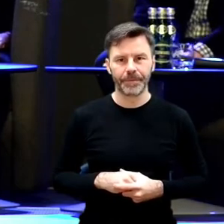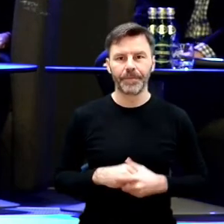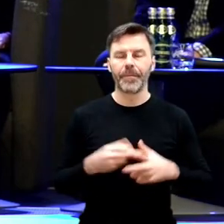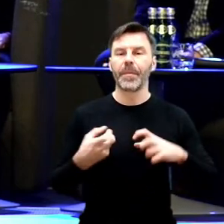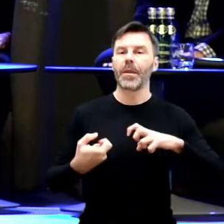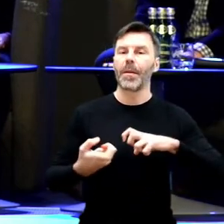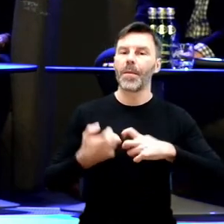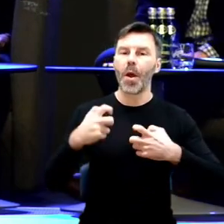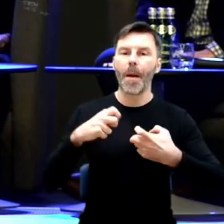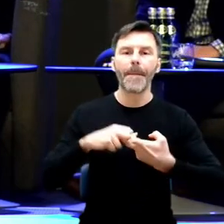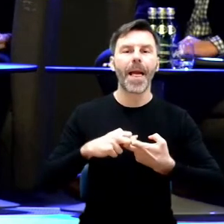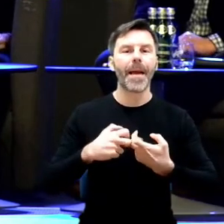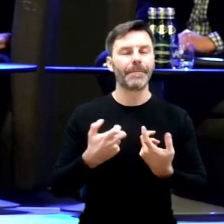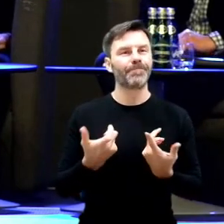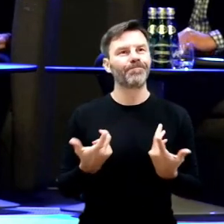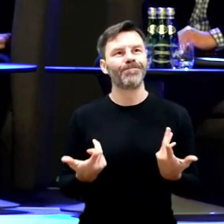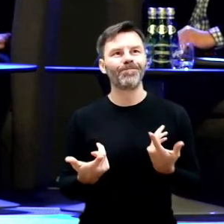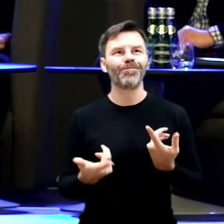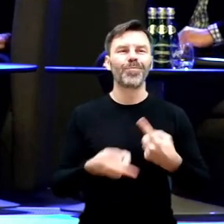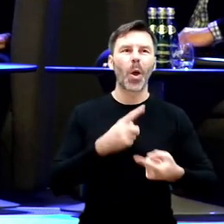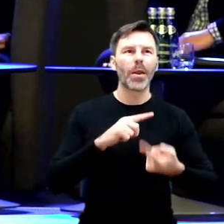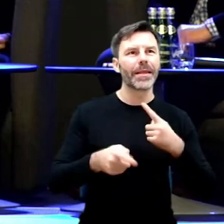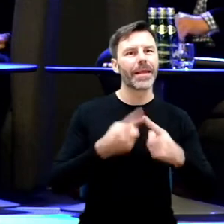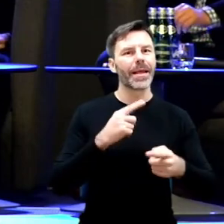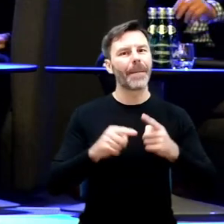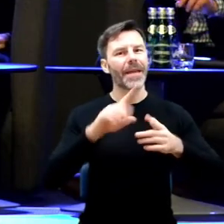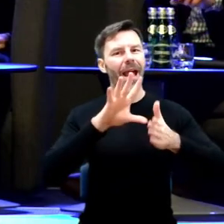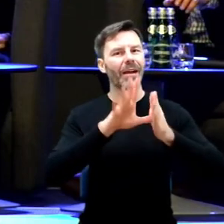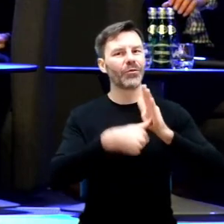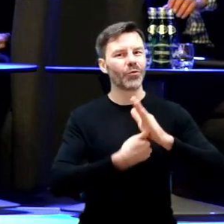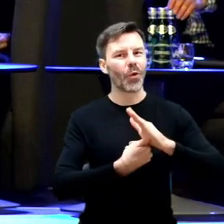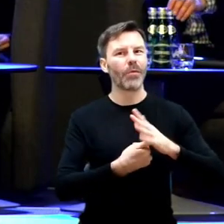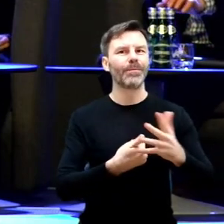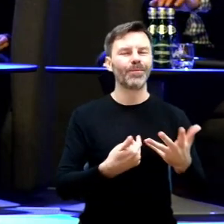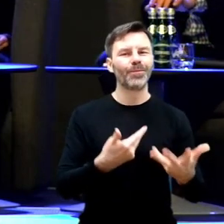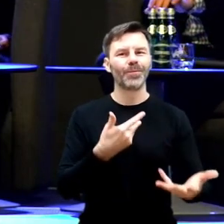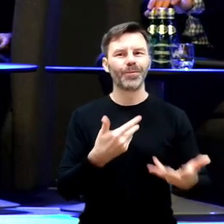polityki miejskiej i jej takiej rangi sprawczej,